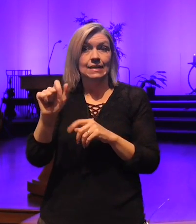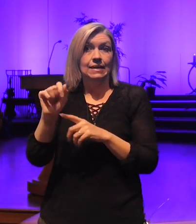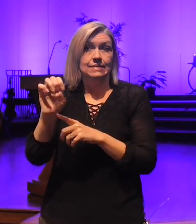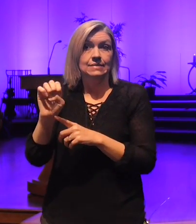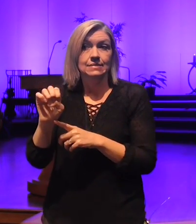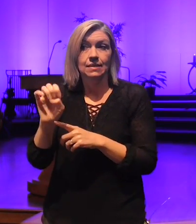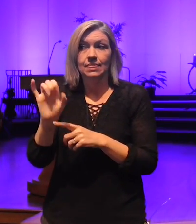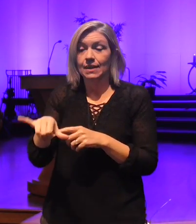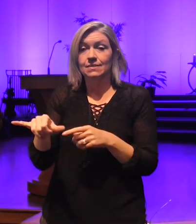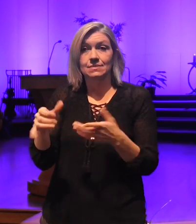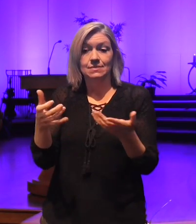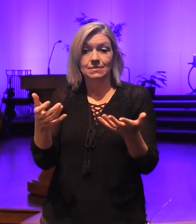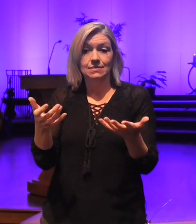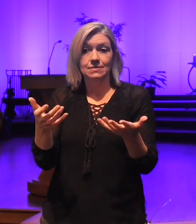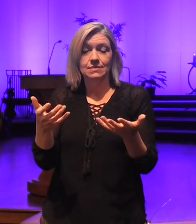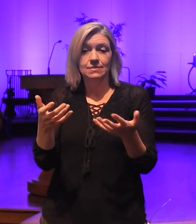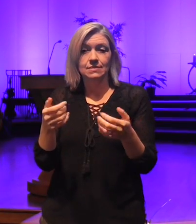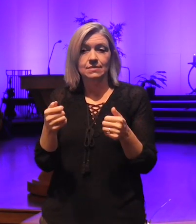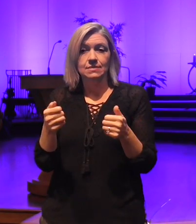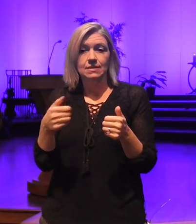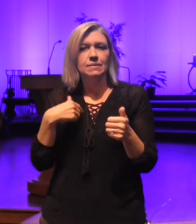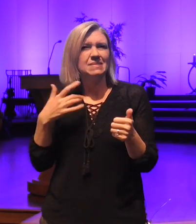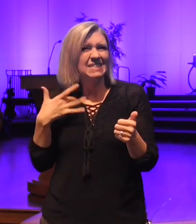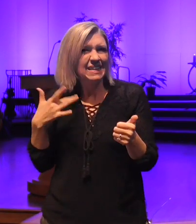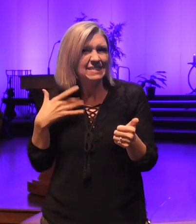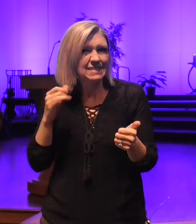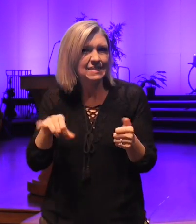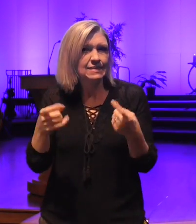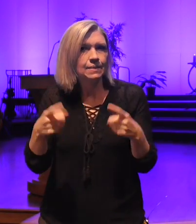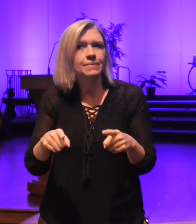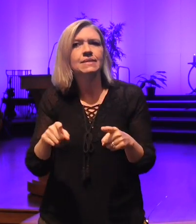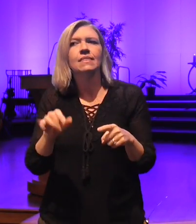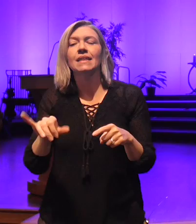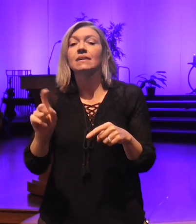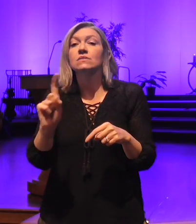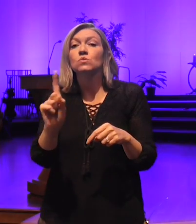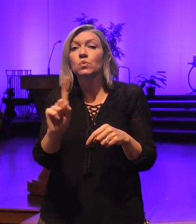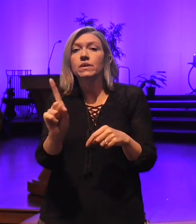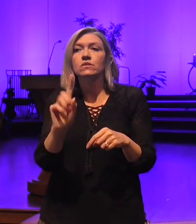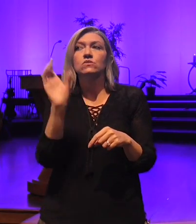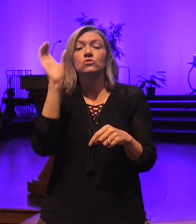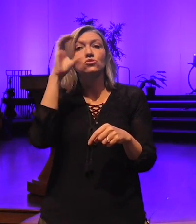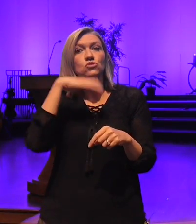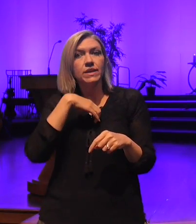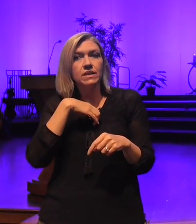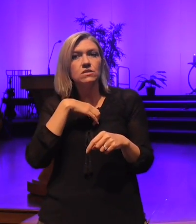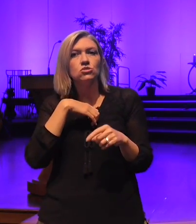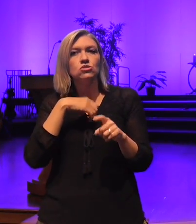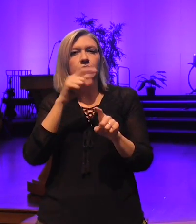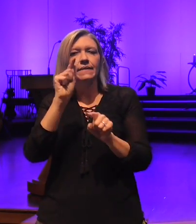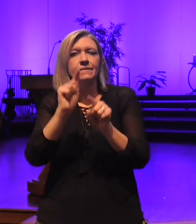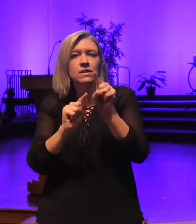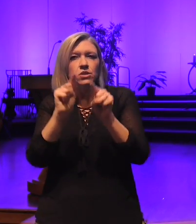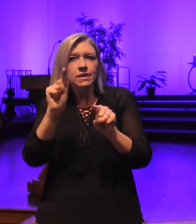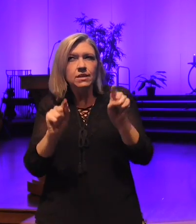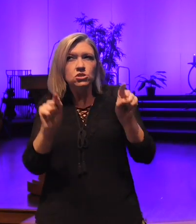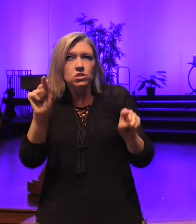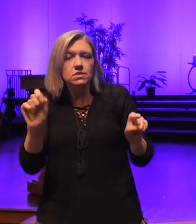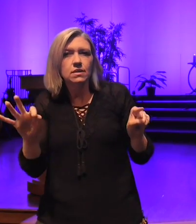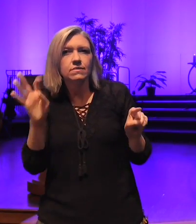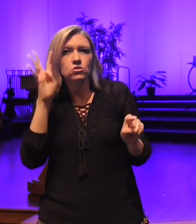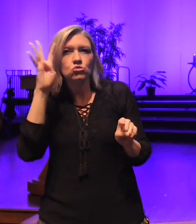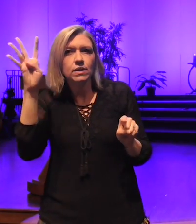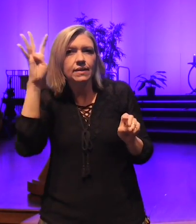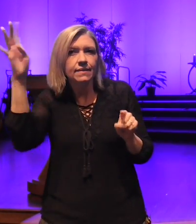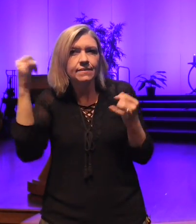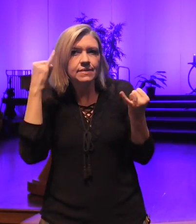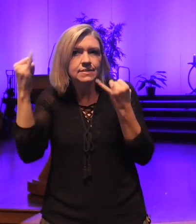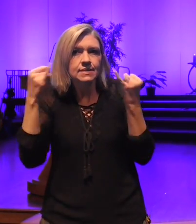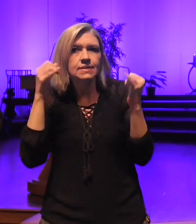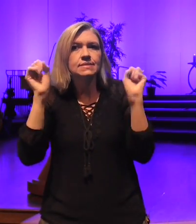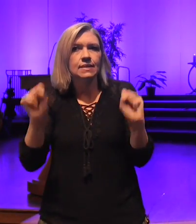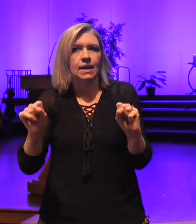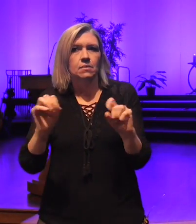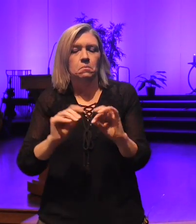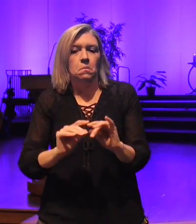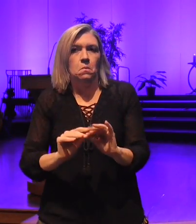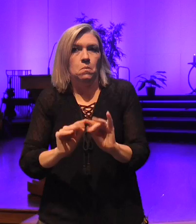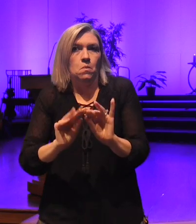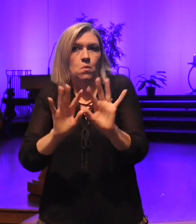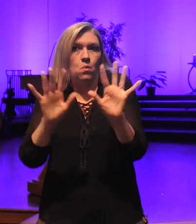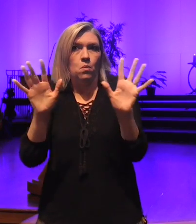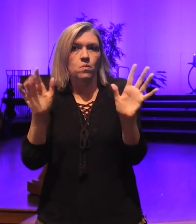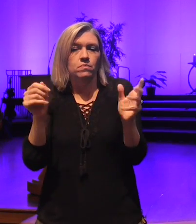ese también es el estado donde también pueden comenzar a filtrarse extrañas variaciones de ideas creativas y